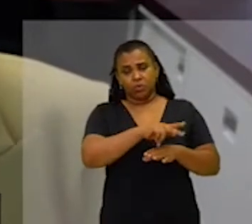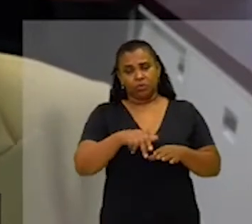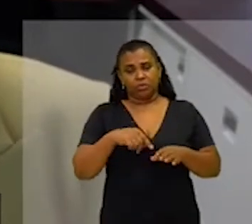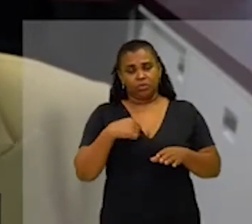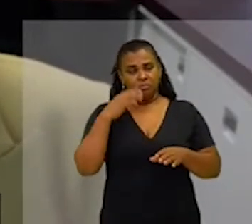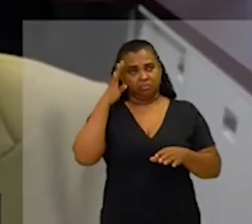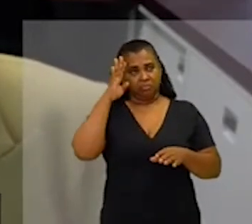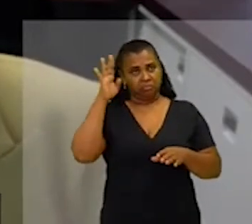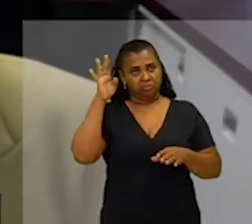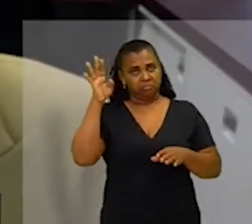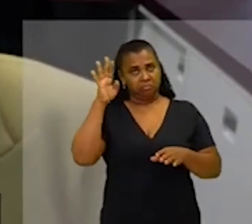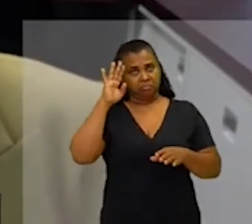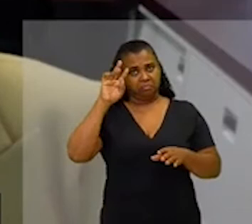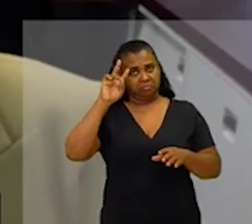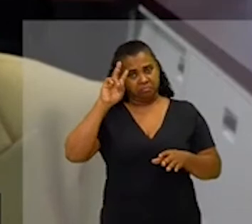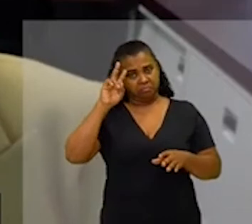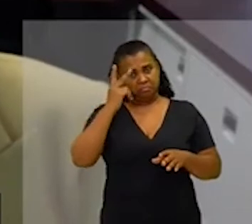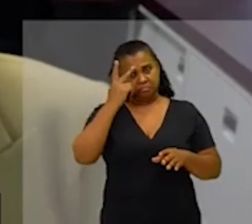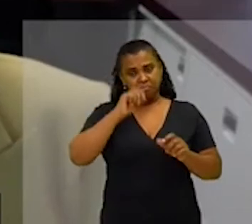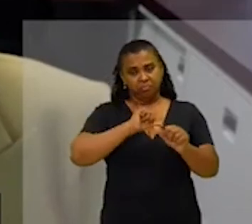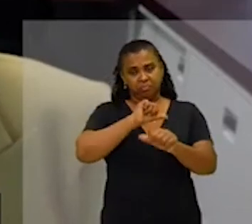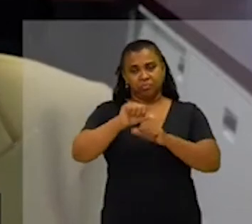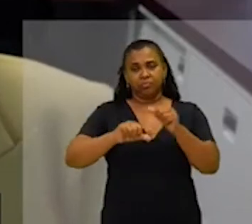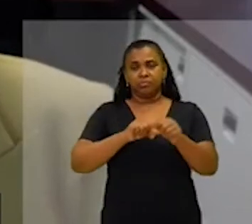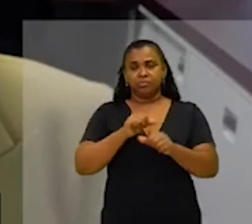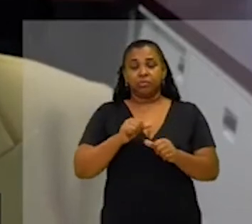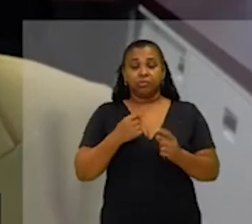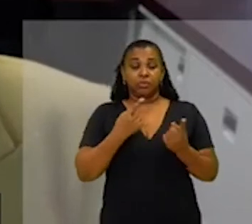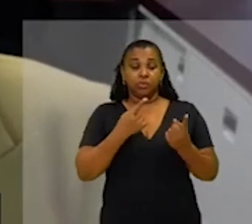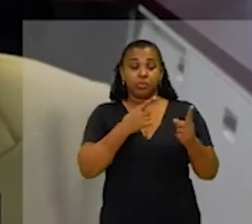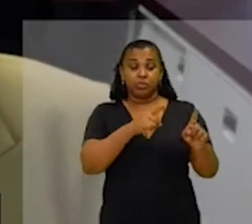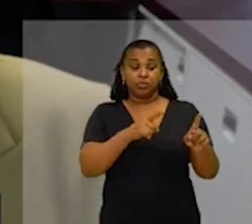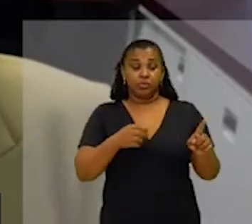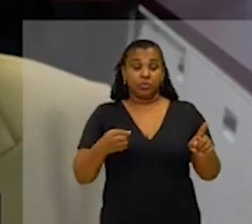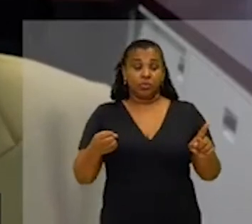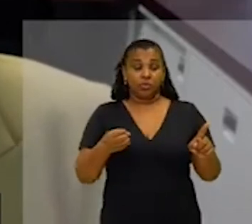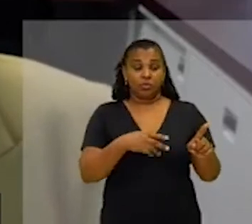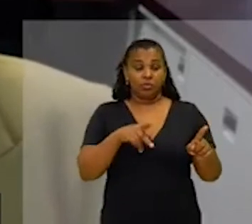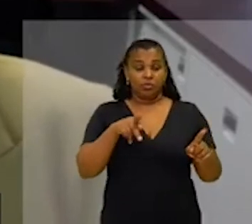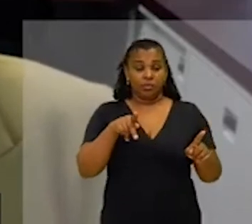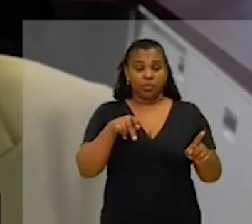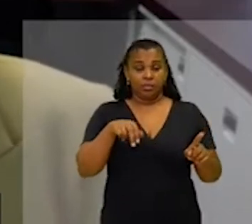então quando a gente coloca linha de desafios novos Opening é uma grande ferramenta porque